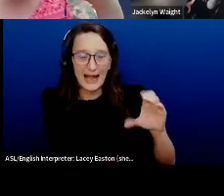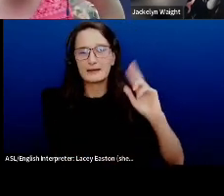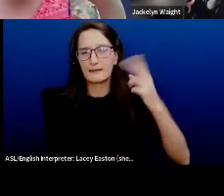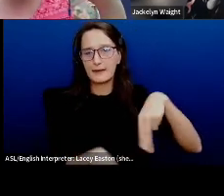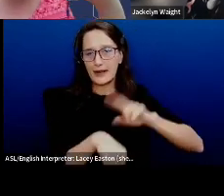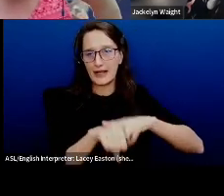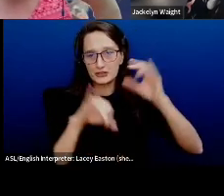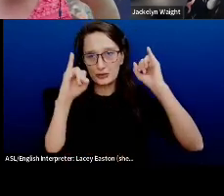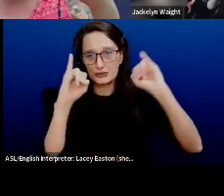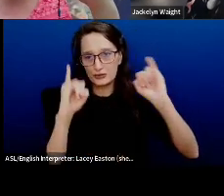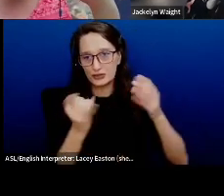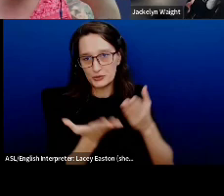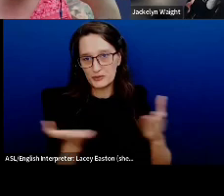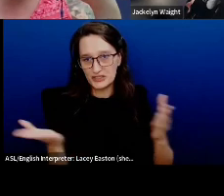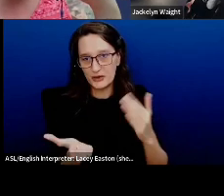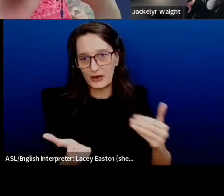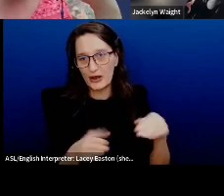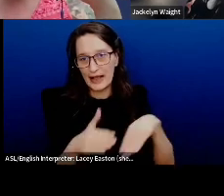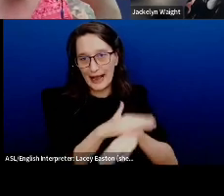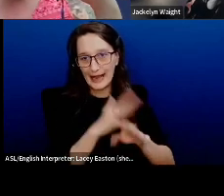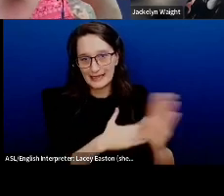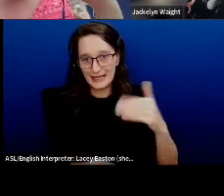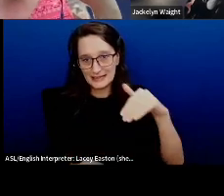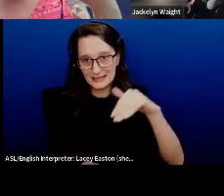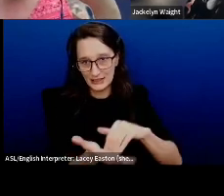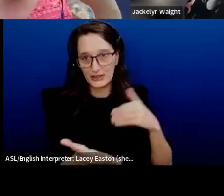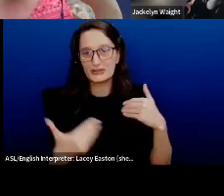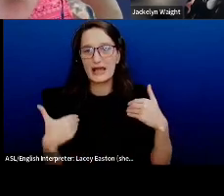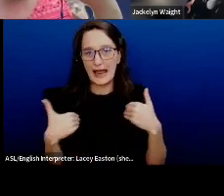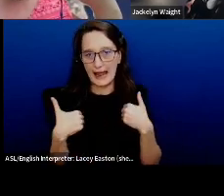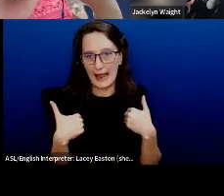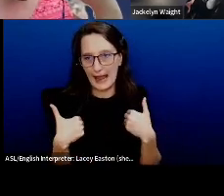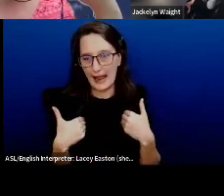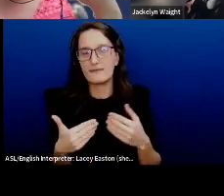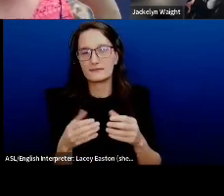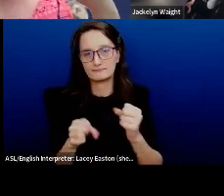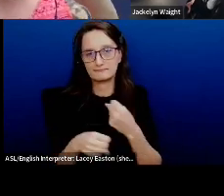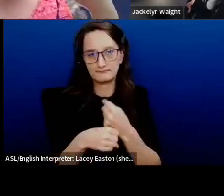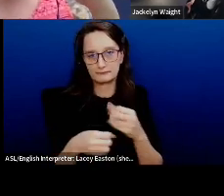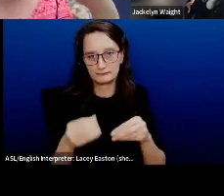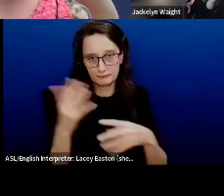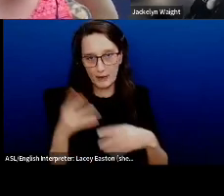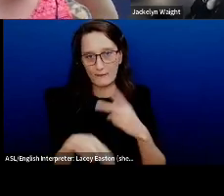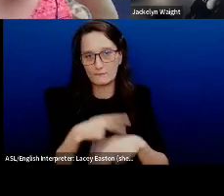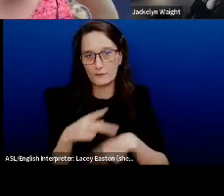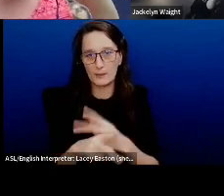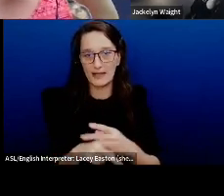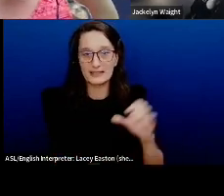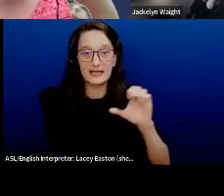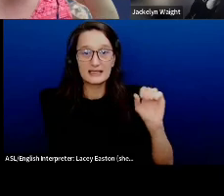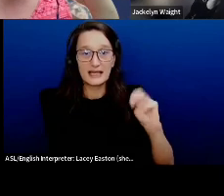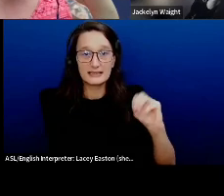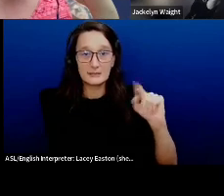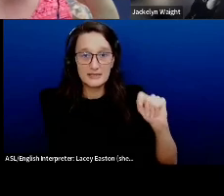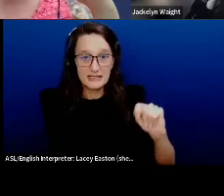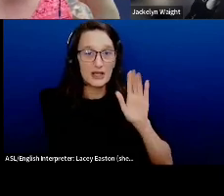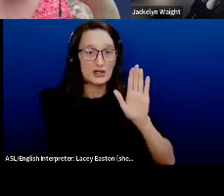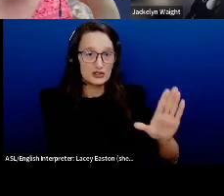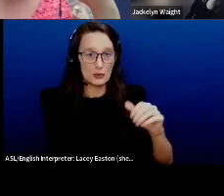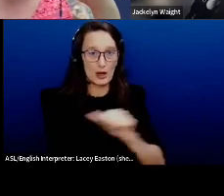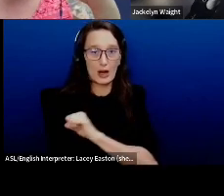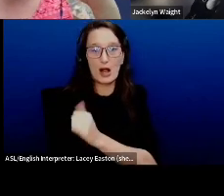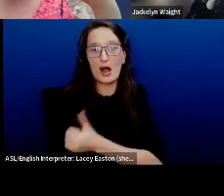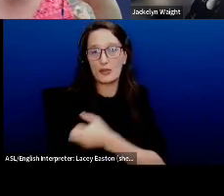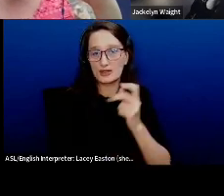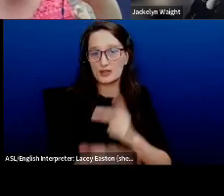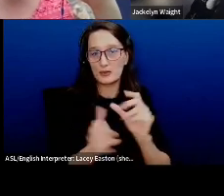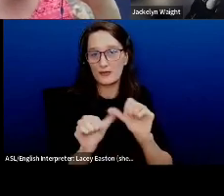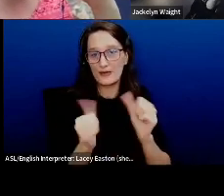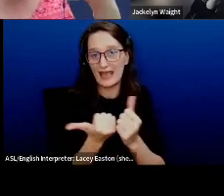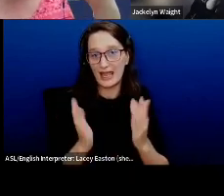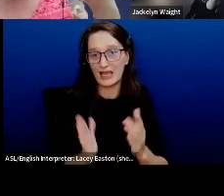Centro Nacional de Acceso a Materiales de Instrucción) tiene archivos en formato NIMAS. CSMT es su agente autorizado para los archivos NIMAS. Diapositiva. Cualquiera